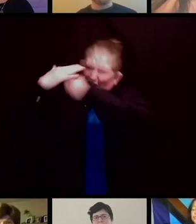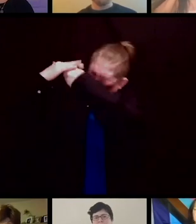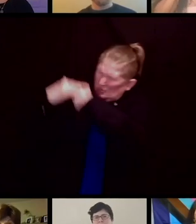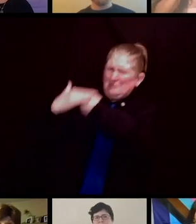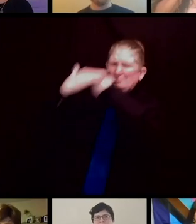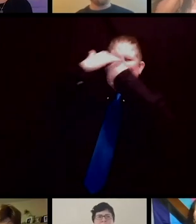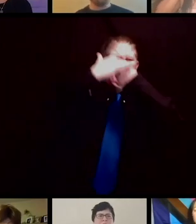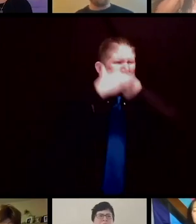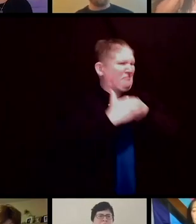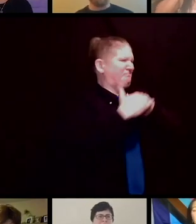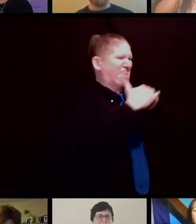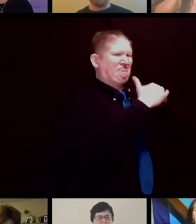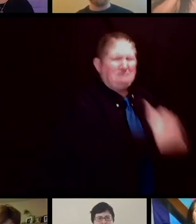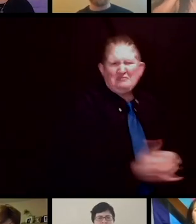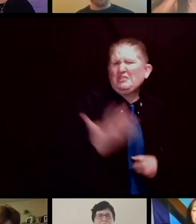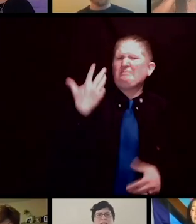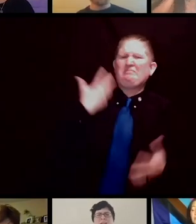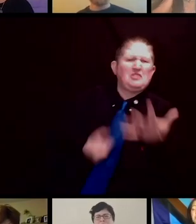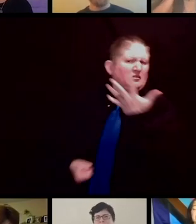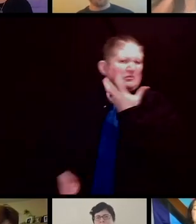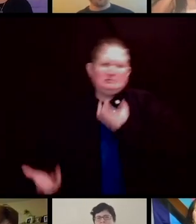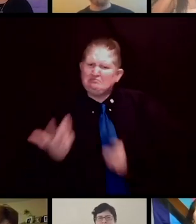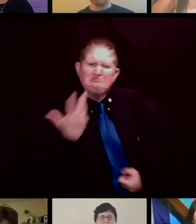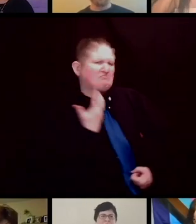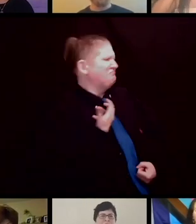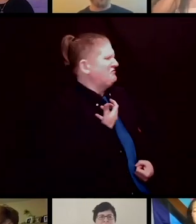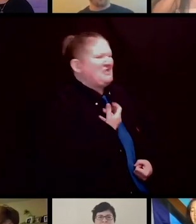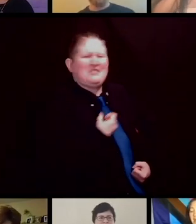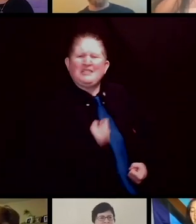Me cambie, me cambie